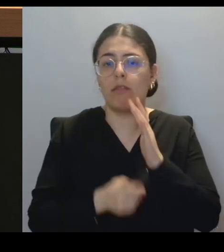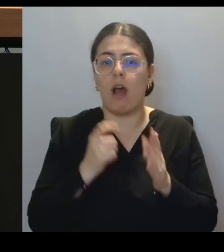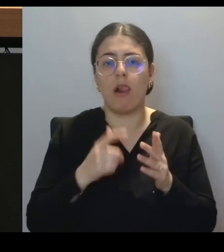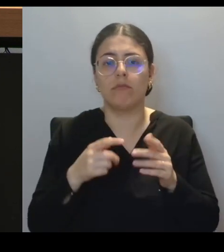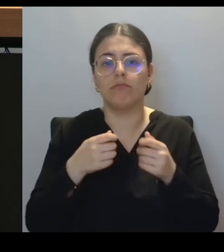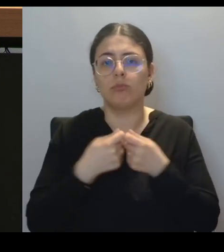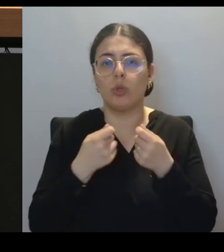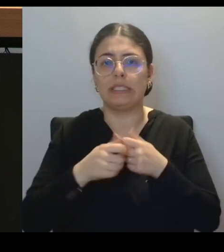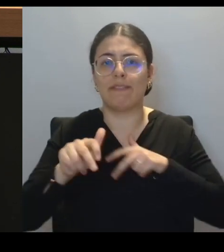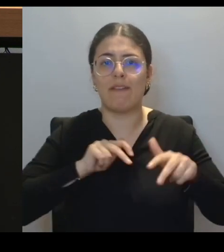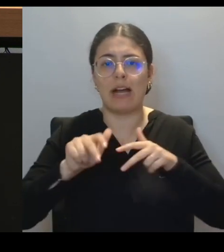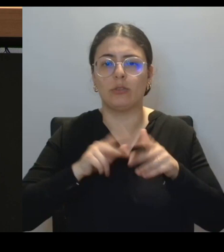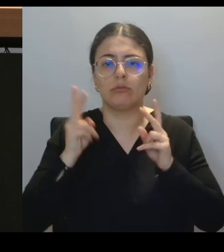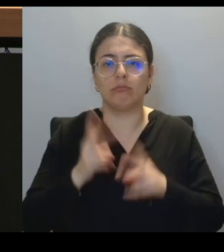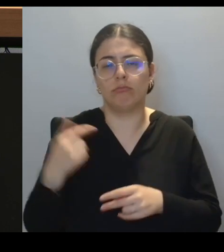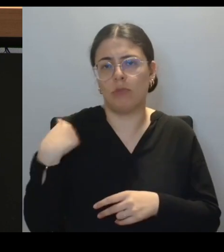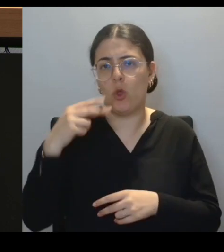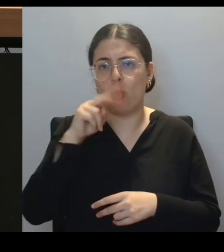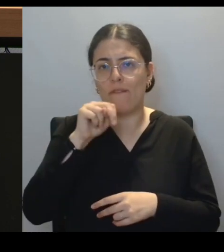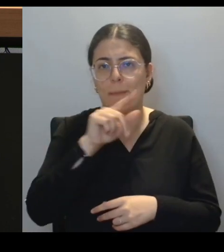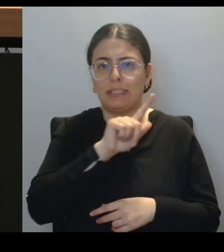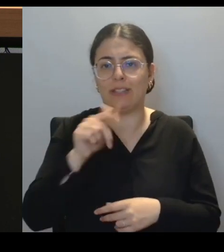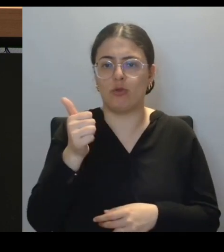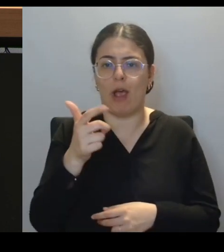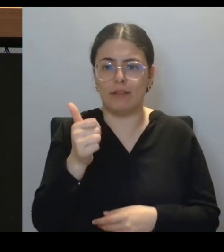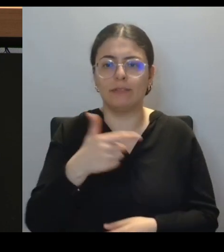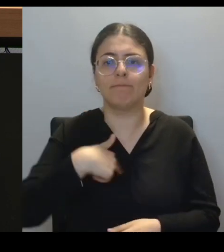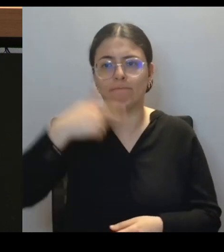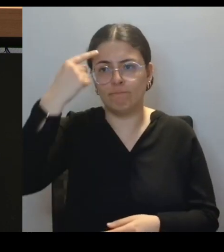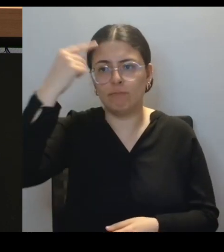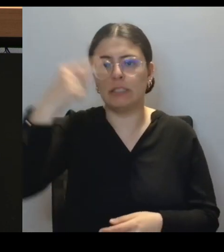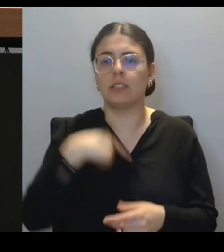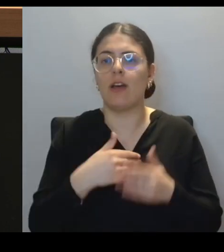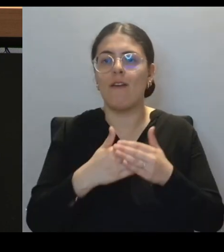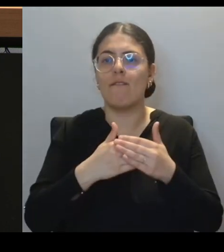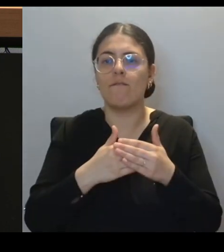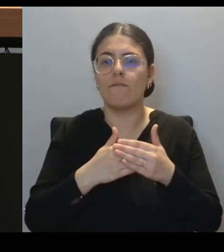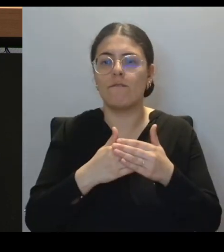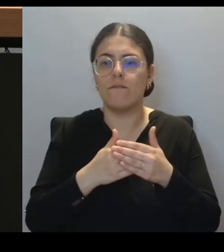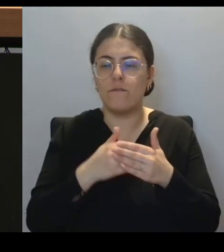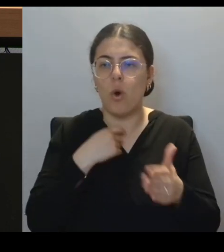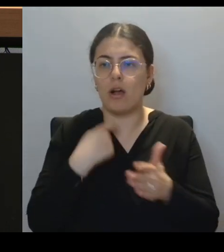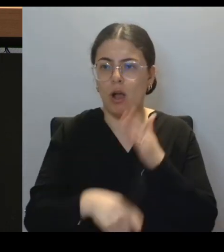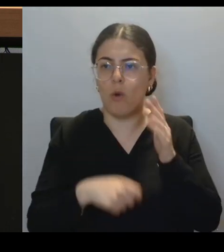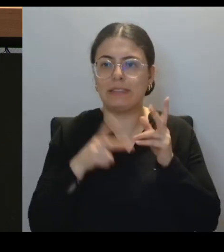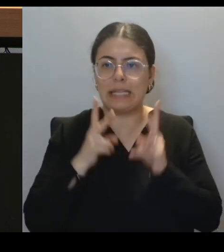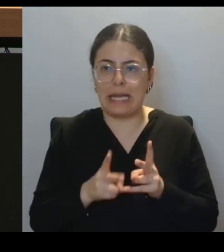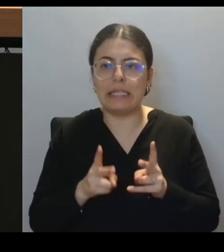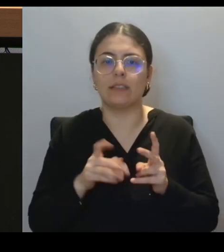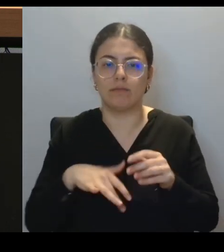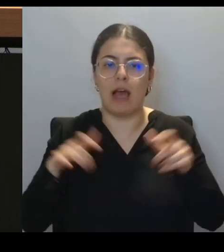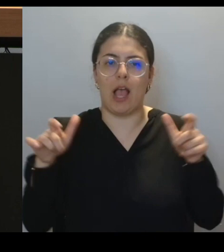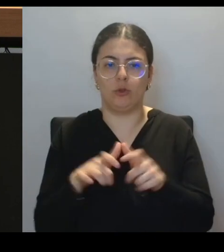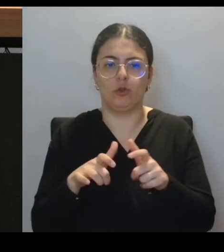des Vorkaufsrechtes weitgehend eingeschränkt ist. Nur wenn schwerwiegende Mängel und Missstände vorliegen